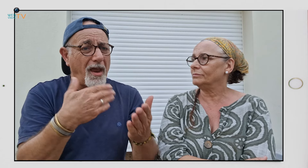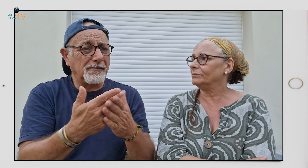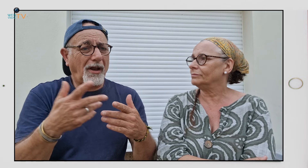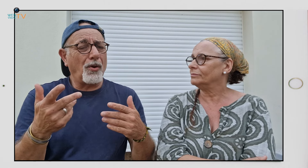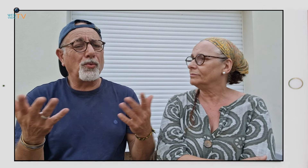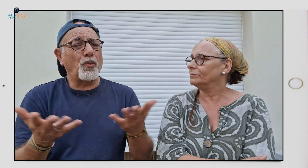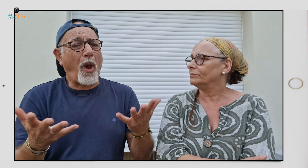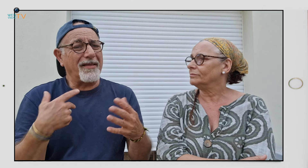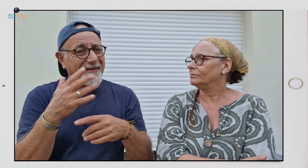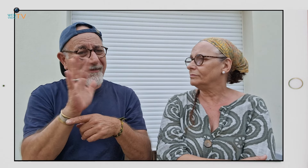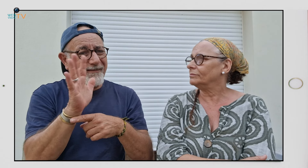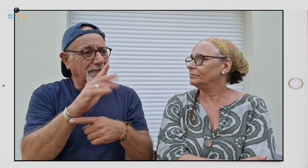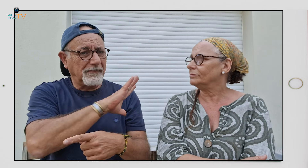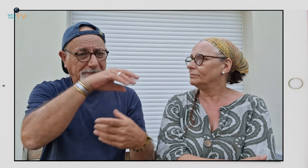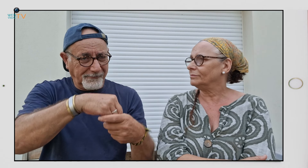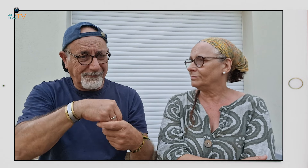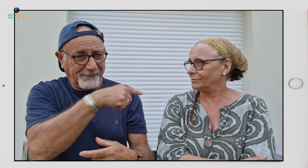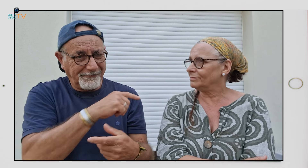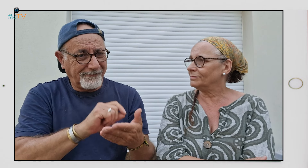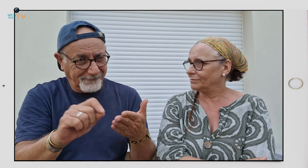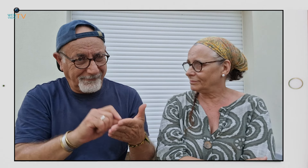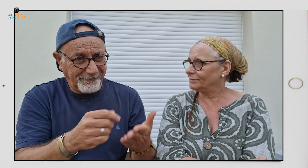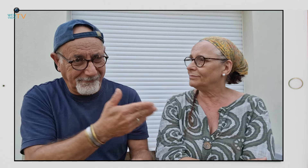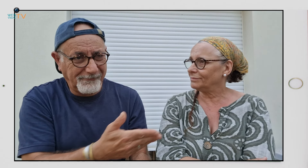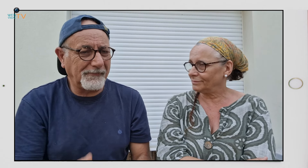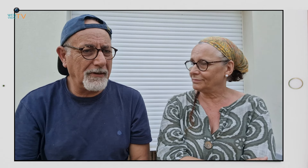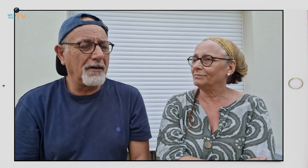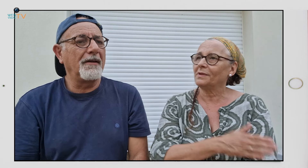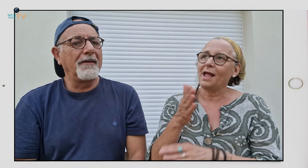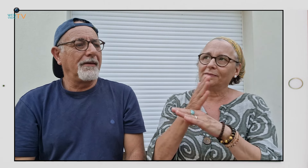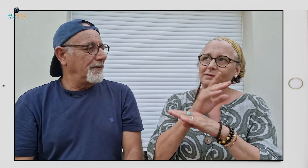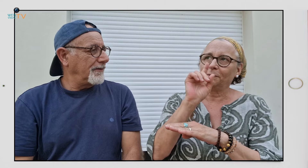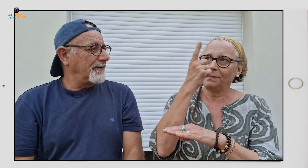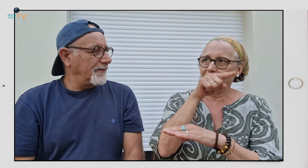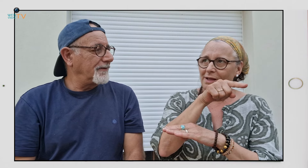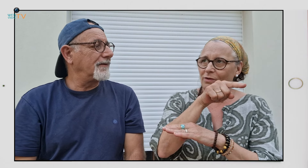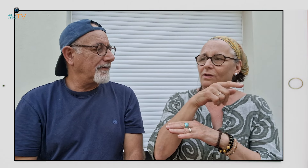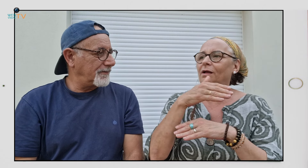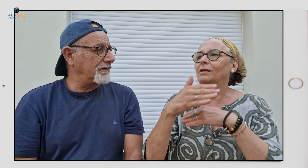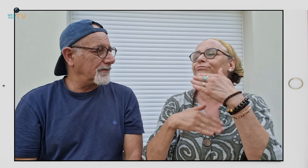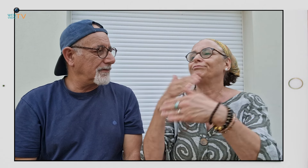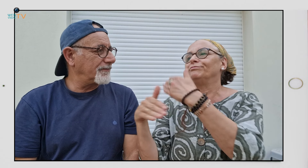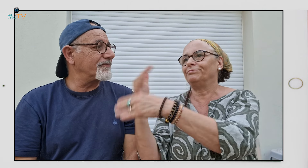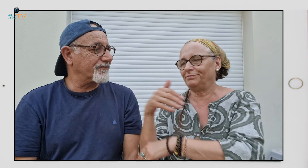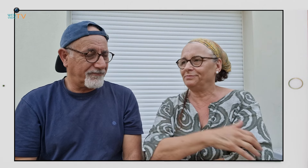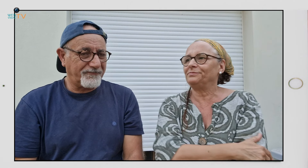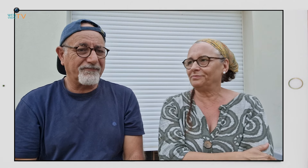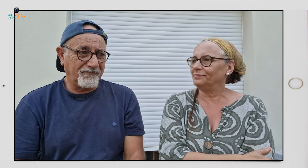Incluso ha trabajado de guionista en la producción "Urgencias". Sí, antes de esto, primero trabajó en esto, luego, siguió con lo de ahora.